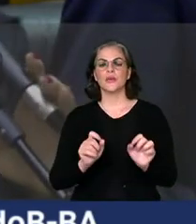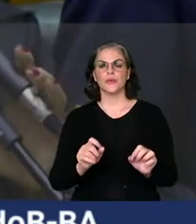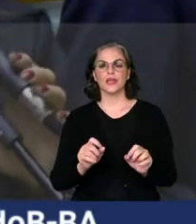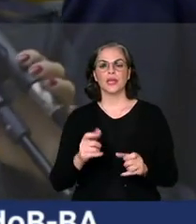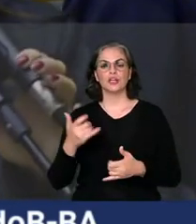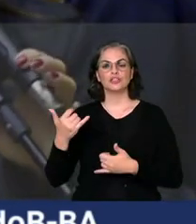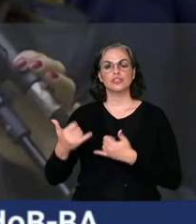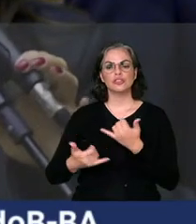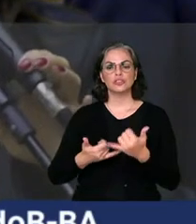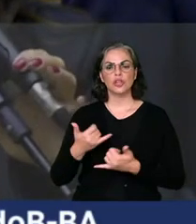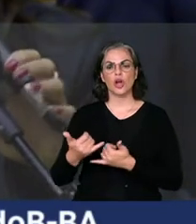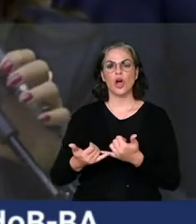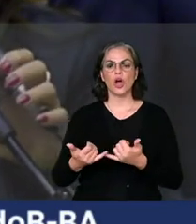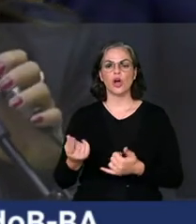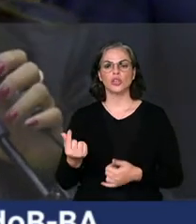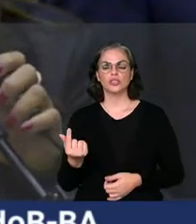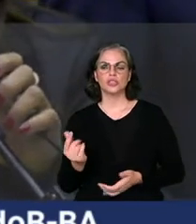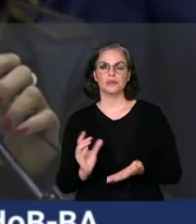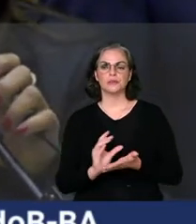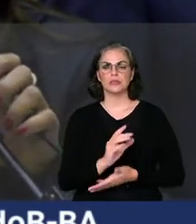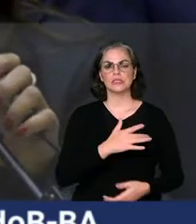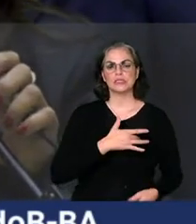JOGOS PARA A SAÚDE, PARA CONTEMPLAR, SENHOR PRESIDENTE, O PISO DA ENFERMAGEM. A